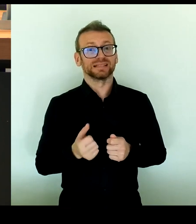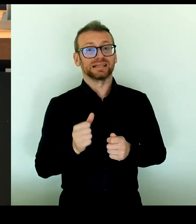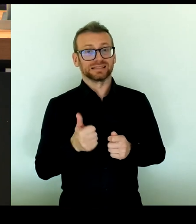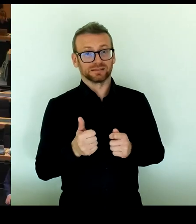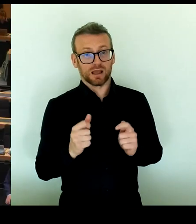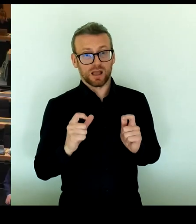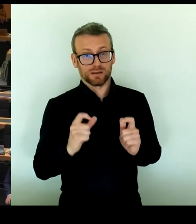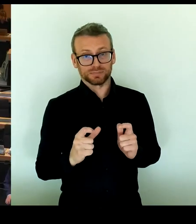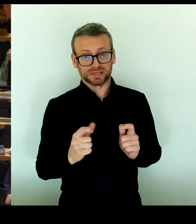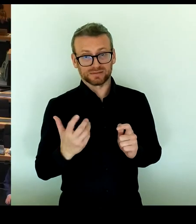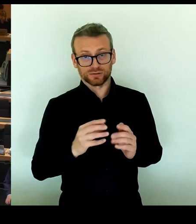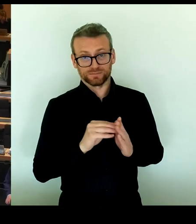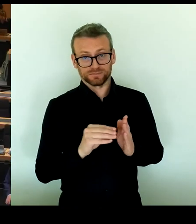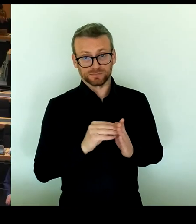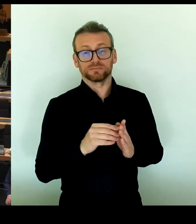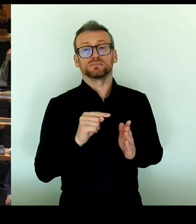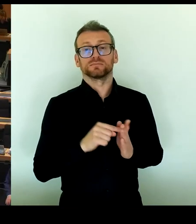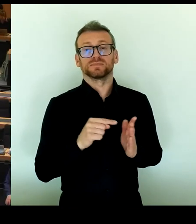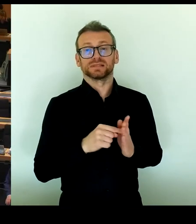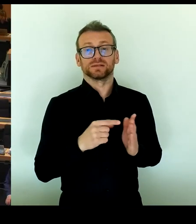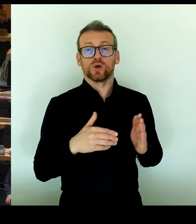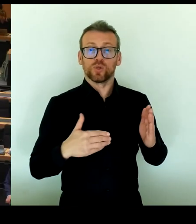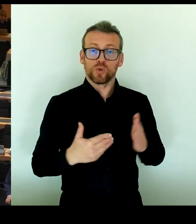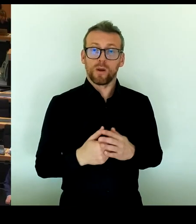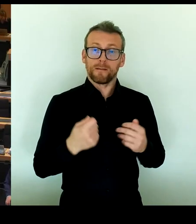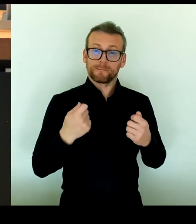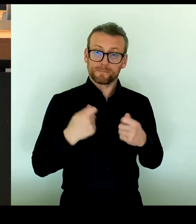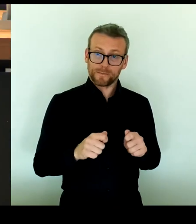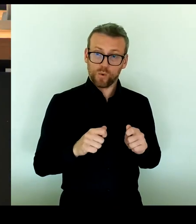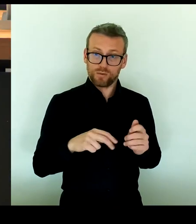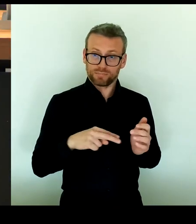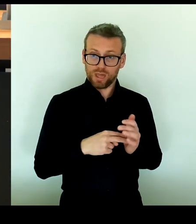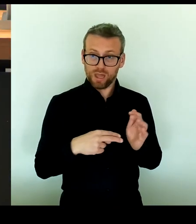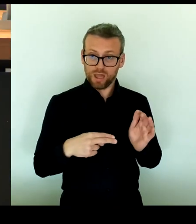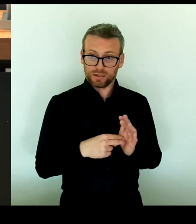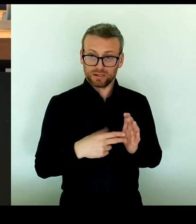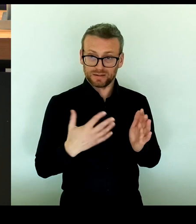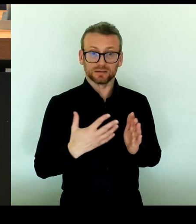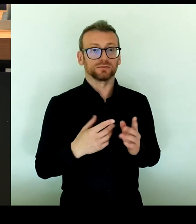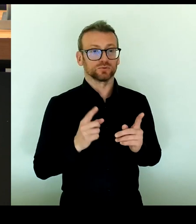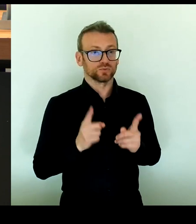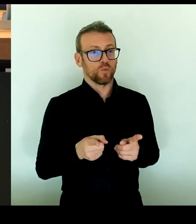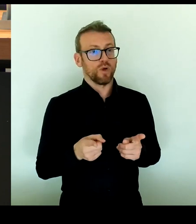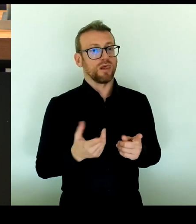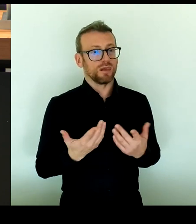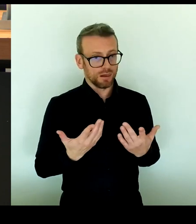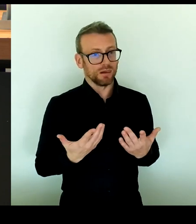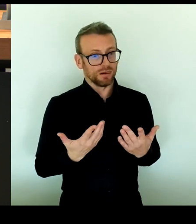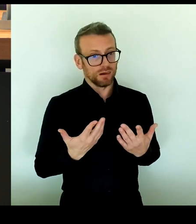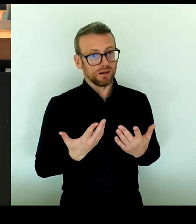Was ich mir vorstellen kann, ist, dass hier Sie rekurrieren auf die großen Projekte, rekurrieren, aber auch